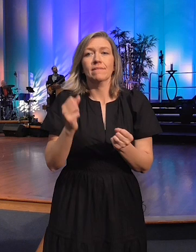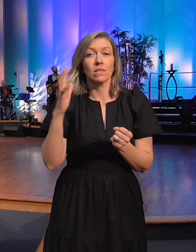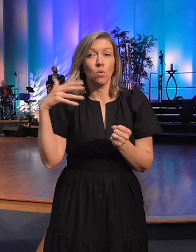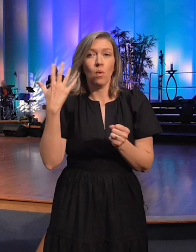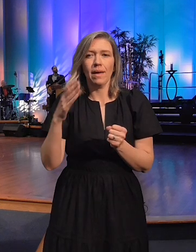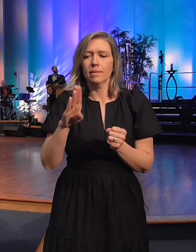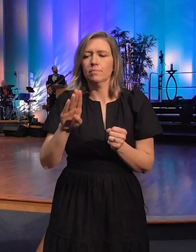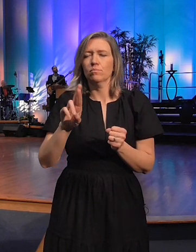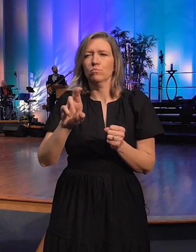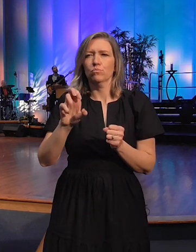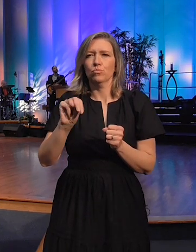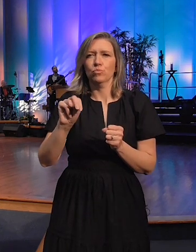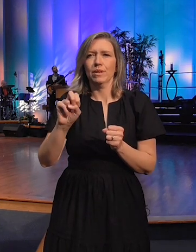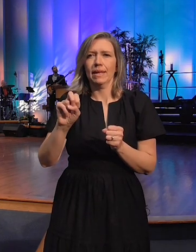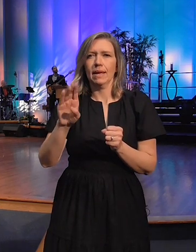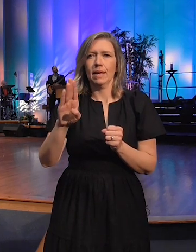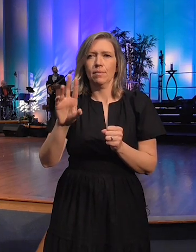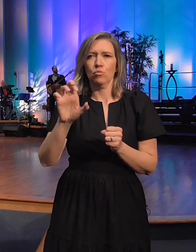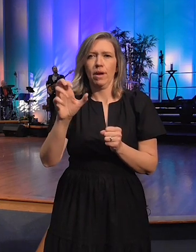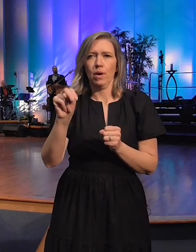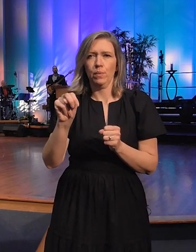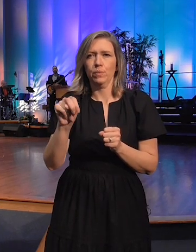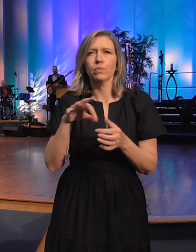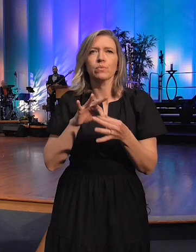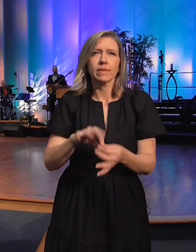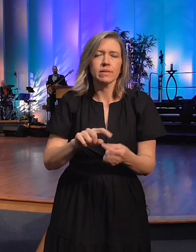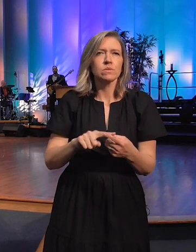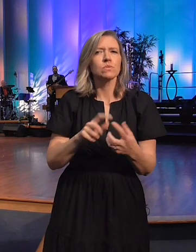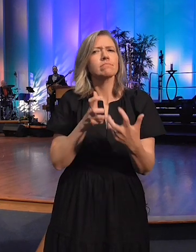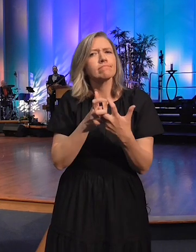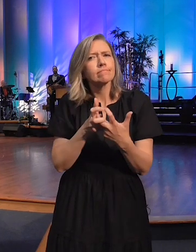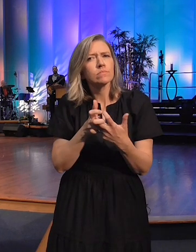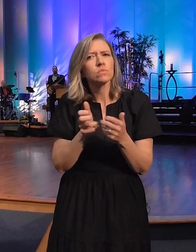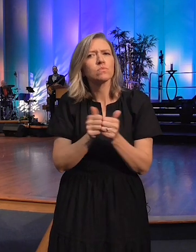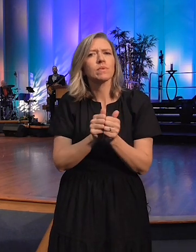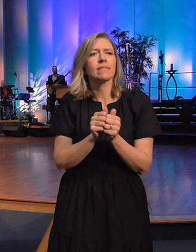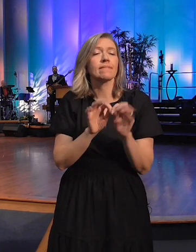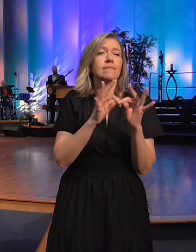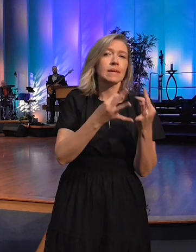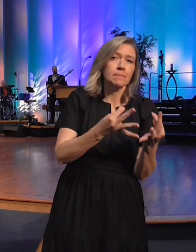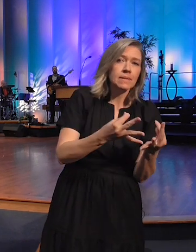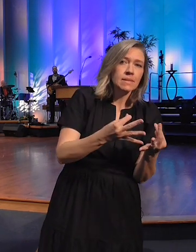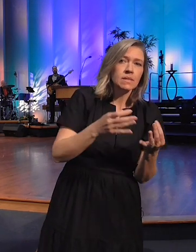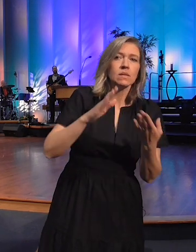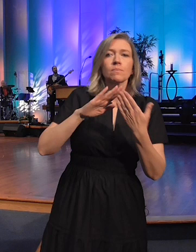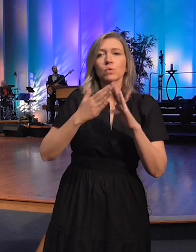y habla sobre cómo pertenecer a tu familia, tu comunidad, tus amigos, así que es una